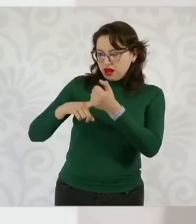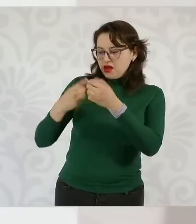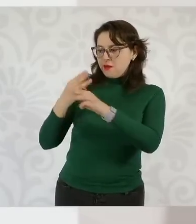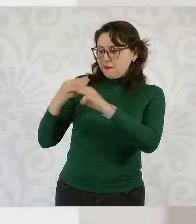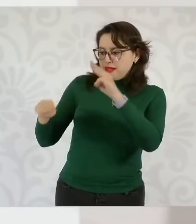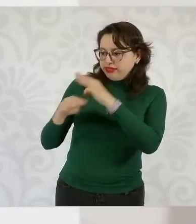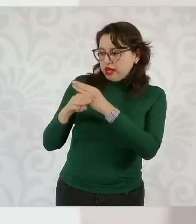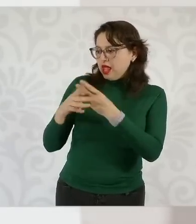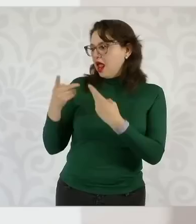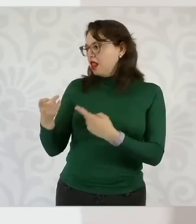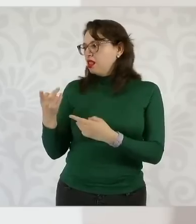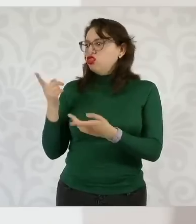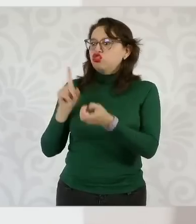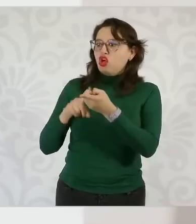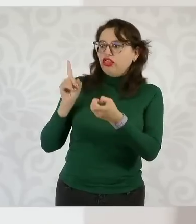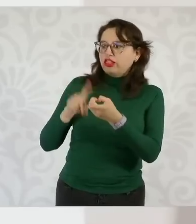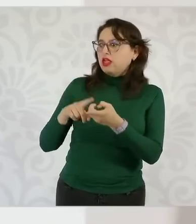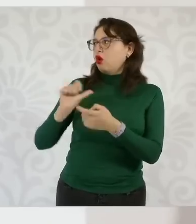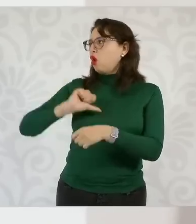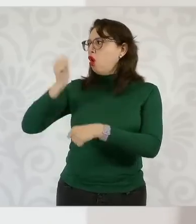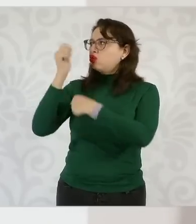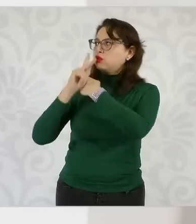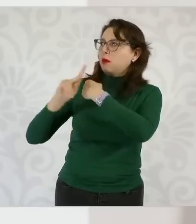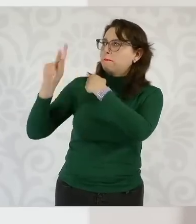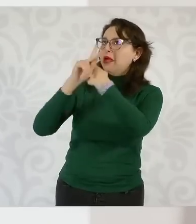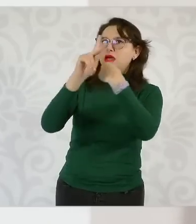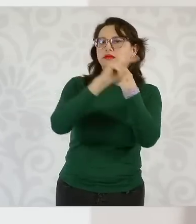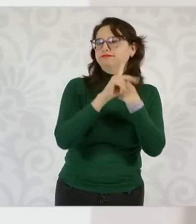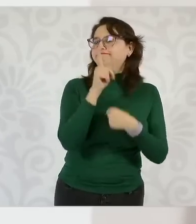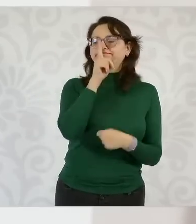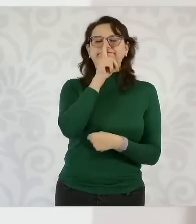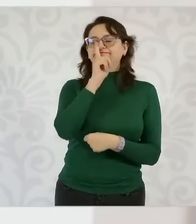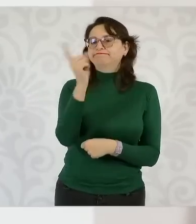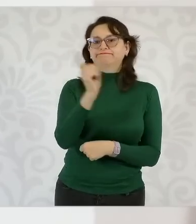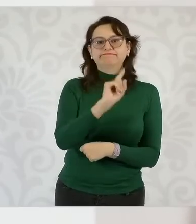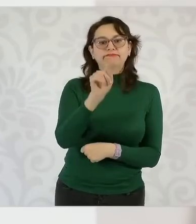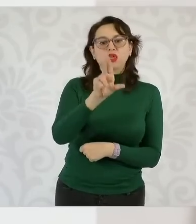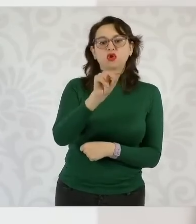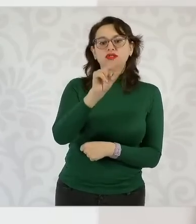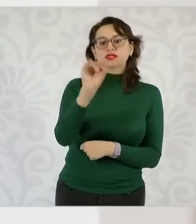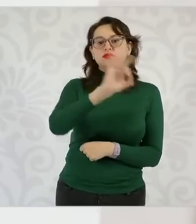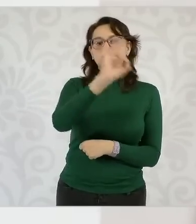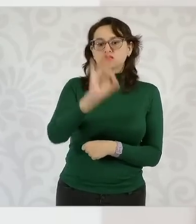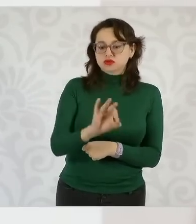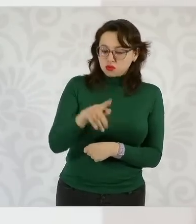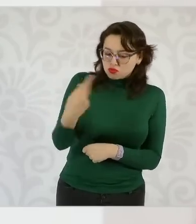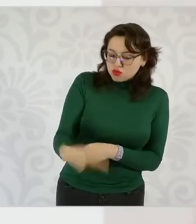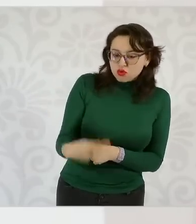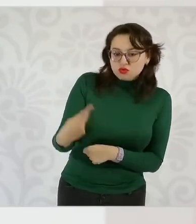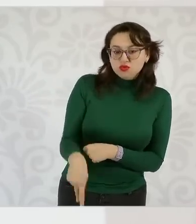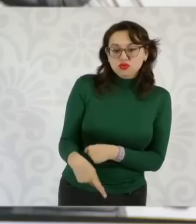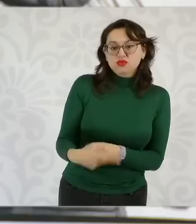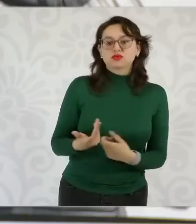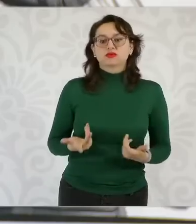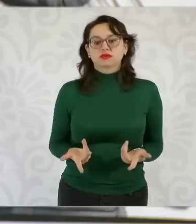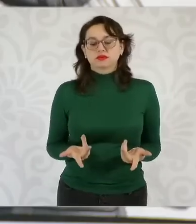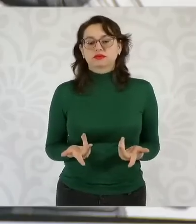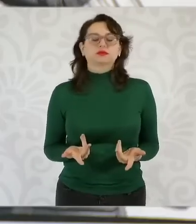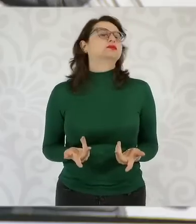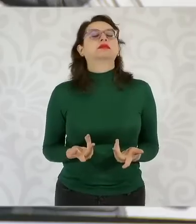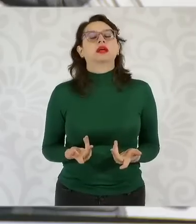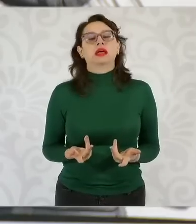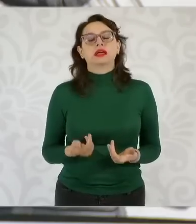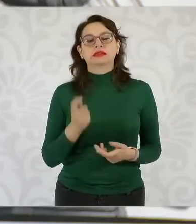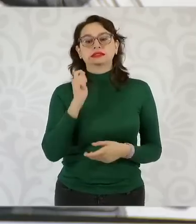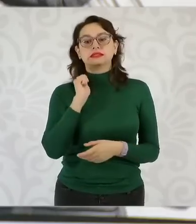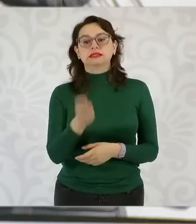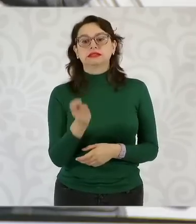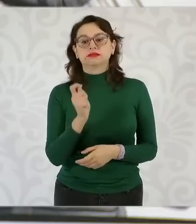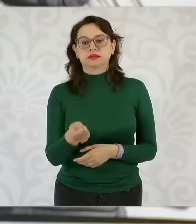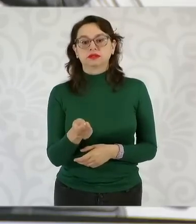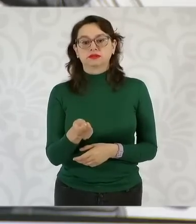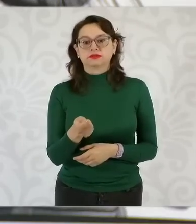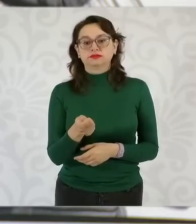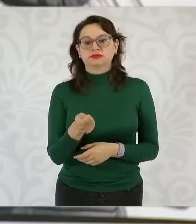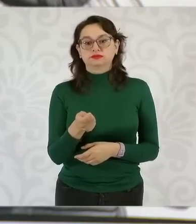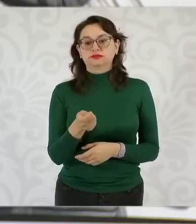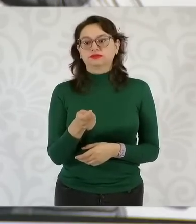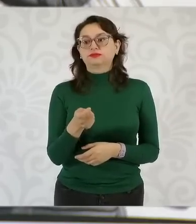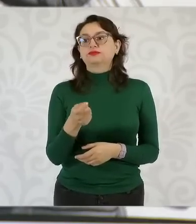viene de otros países no el 80% se produce en México si logramos que ese porcentaje aumente